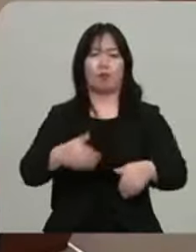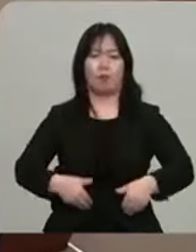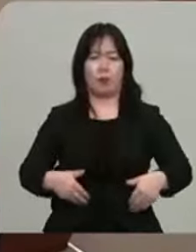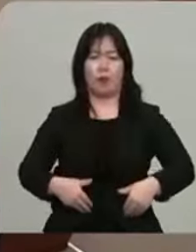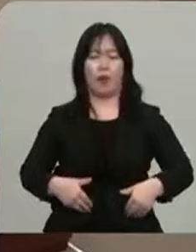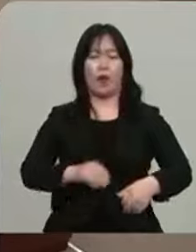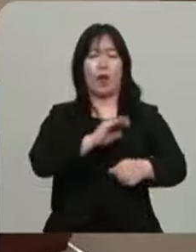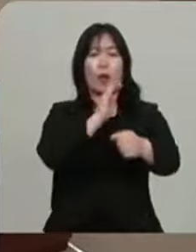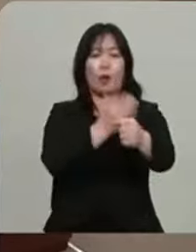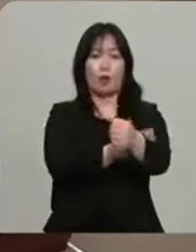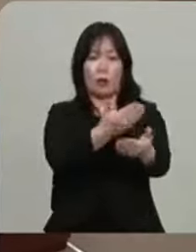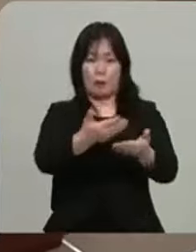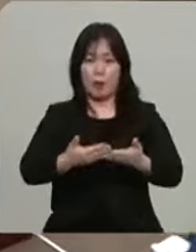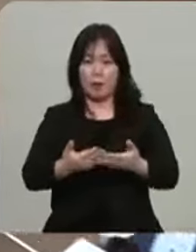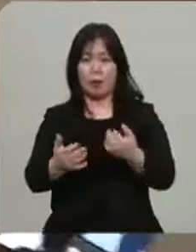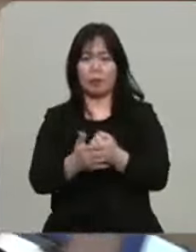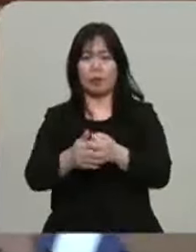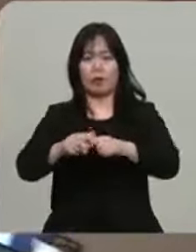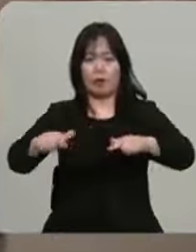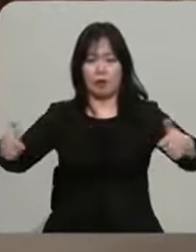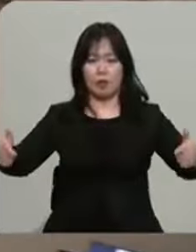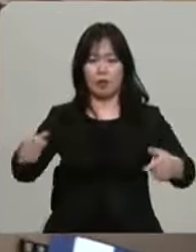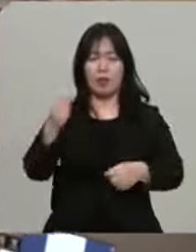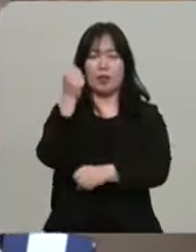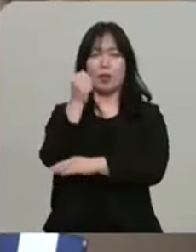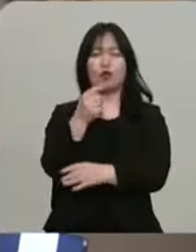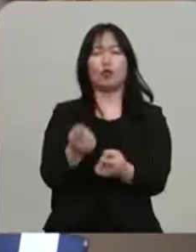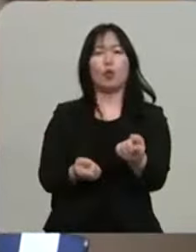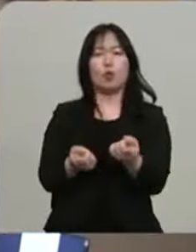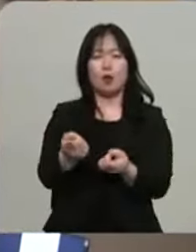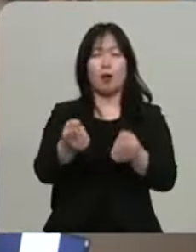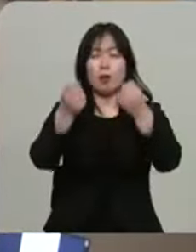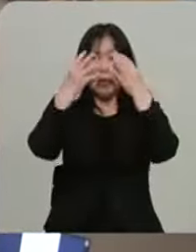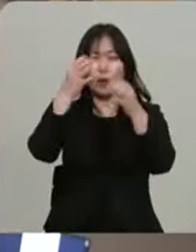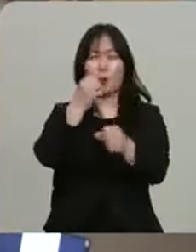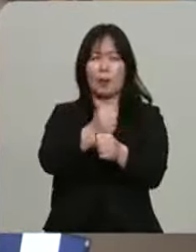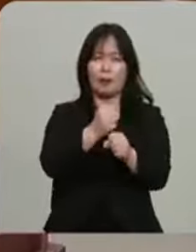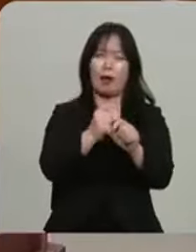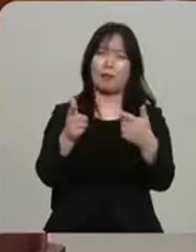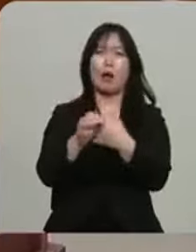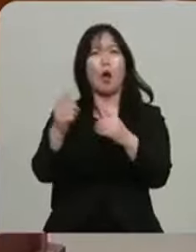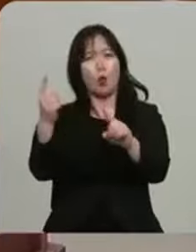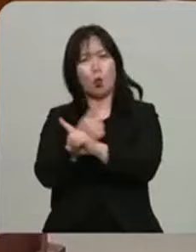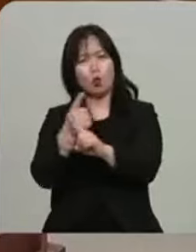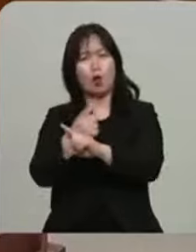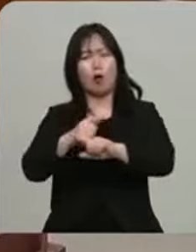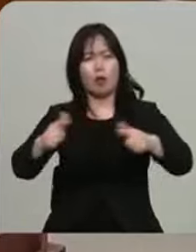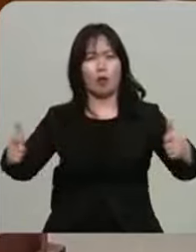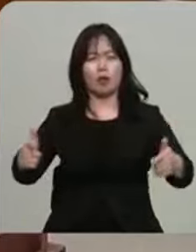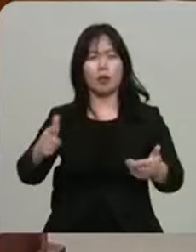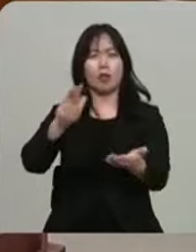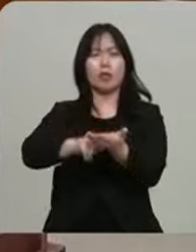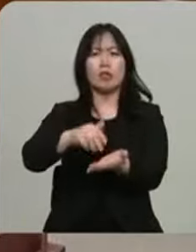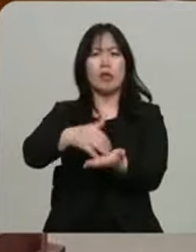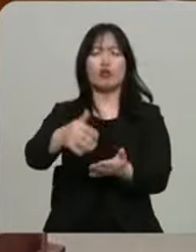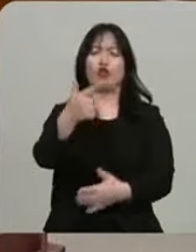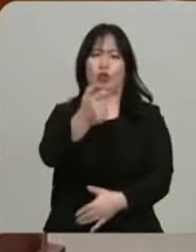권한 이양에 따른 지원 기준 조정 등 새로 만들거나 고쳐야 할 것으로 꼽히는 조례만 60여 개.